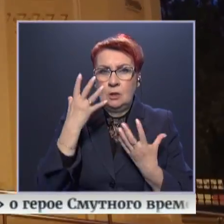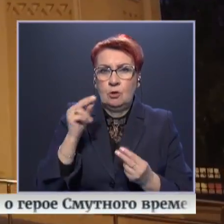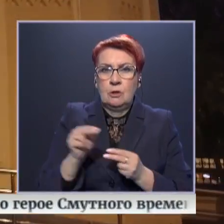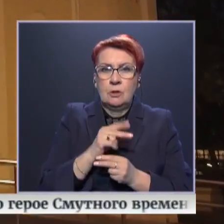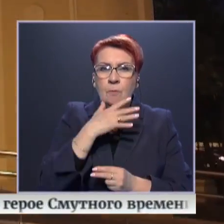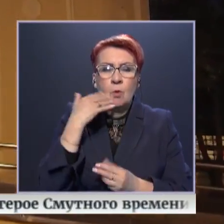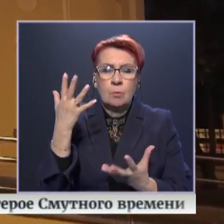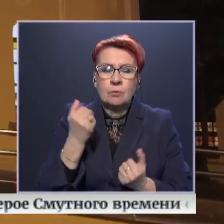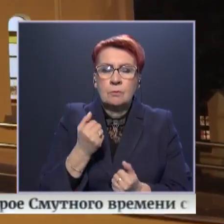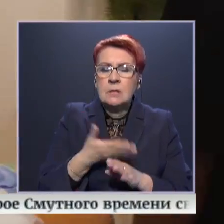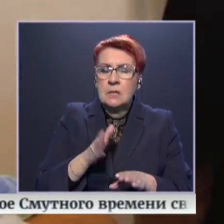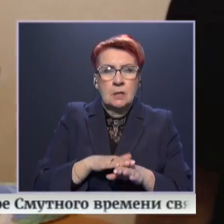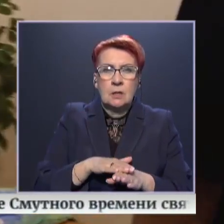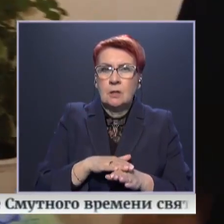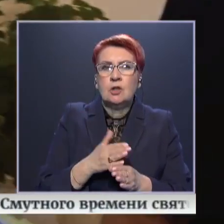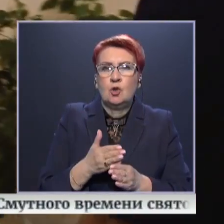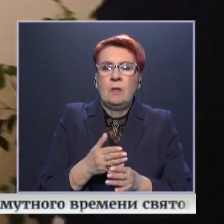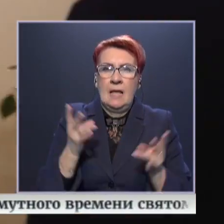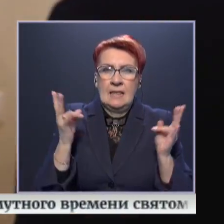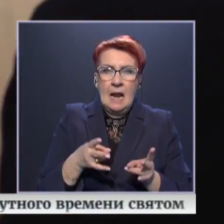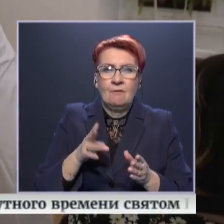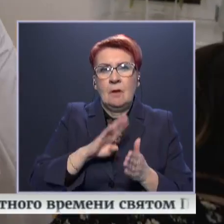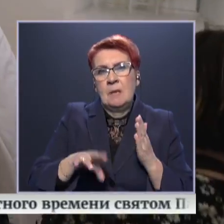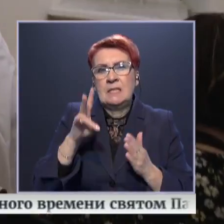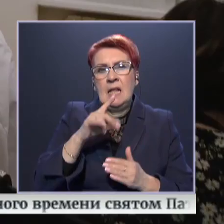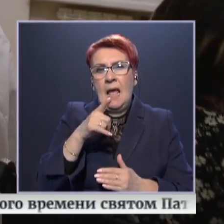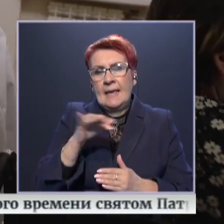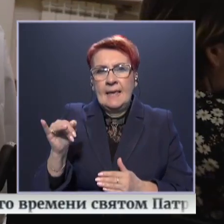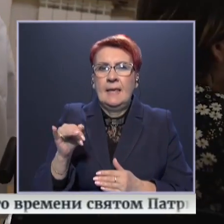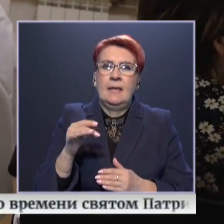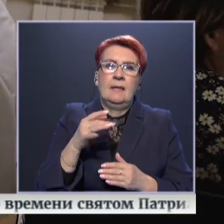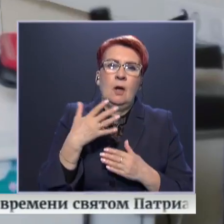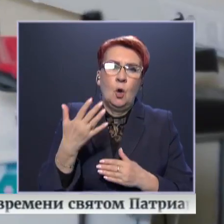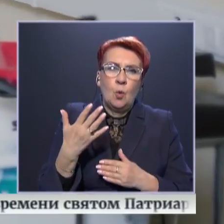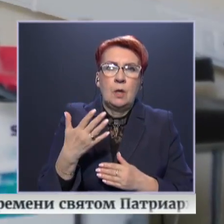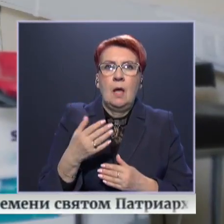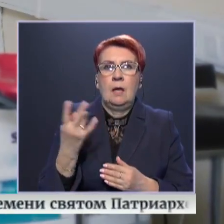тяжелые травмы остались без руки или без ноги нужны протезы и недавно Москве появилась еще одно место